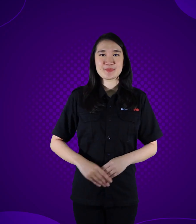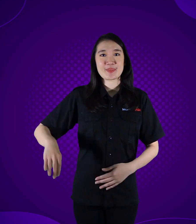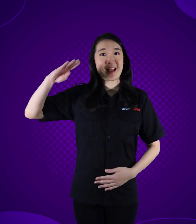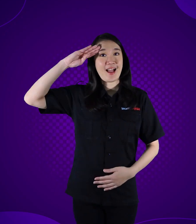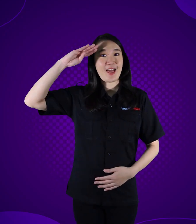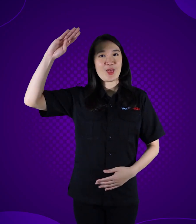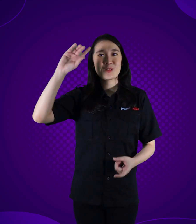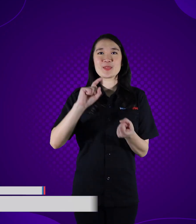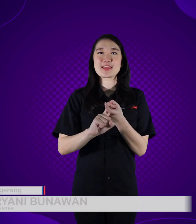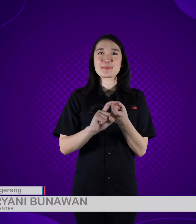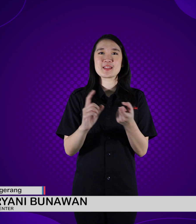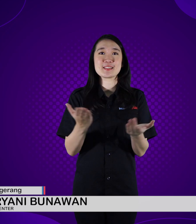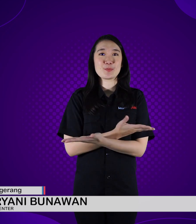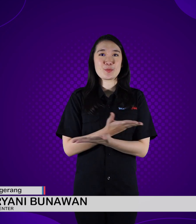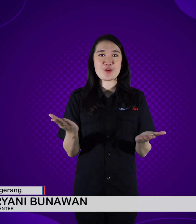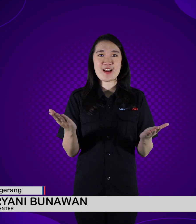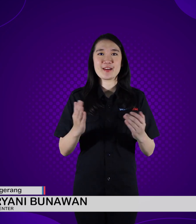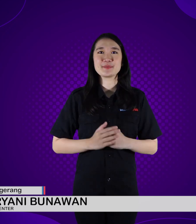Halo teman-teman semua.